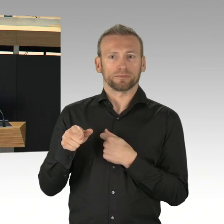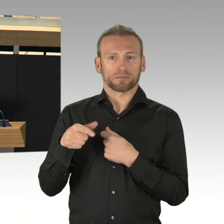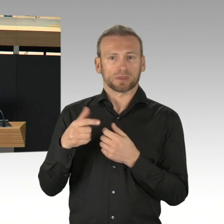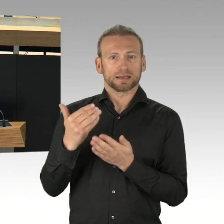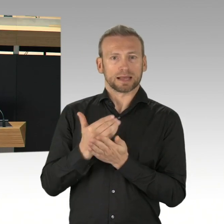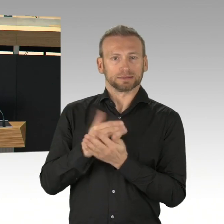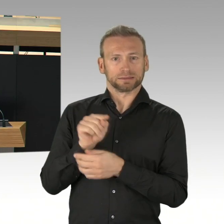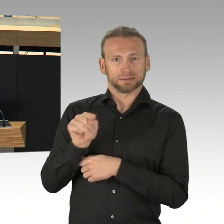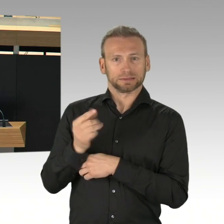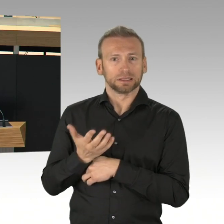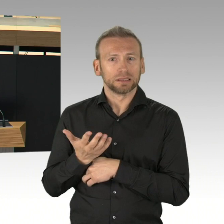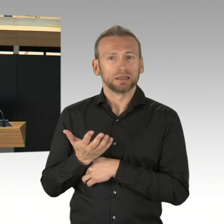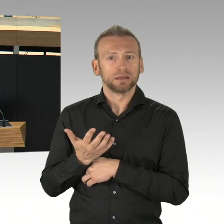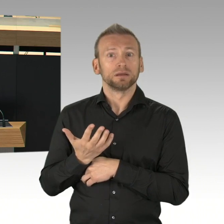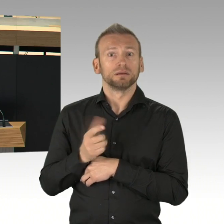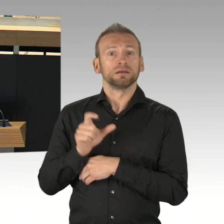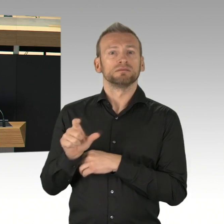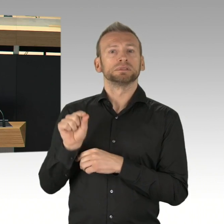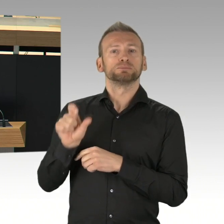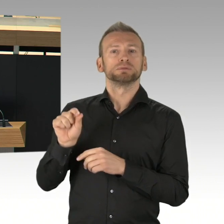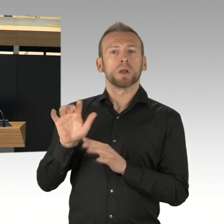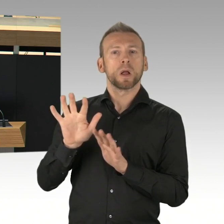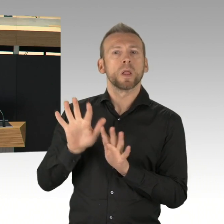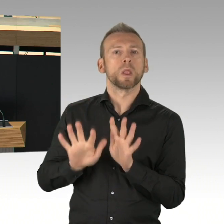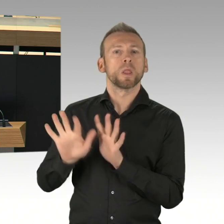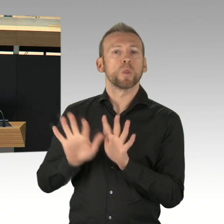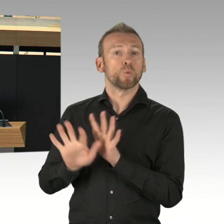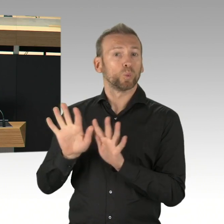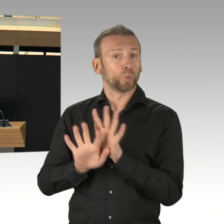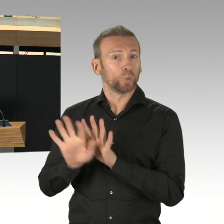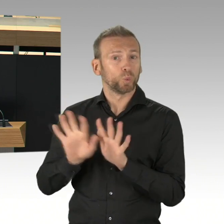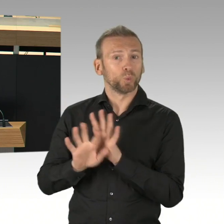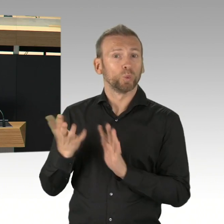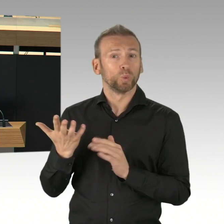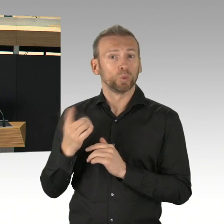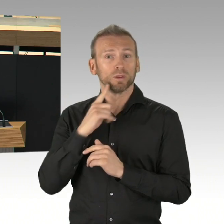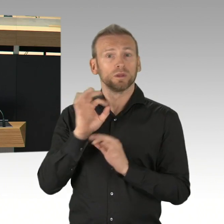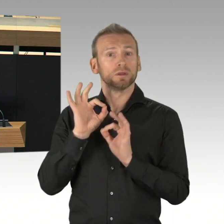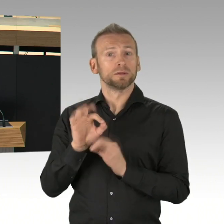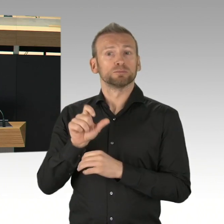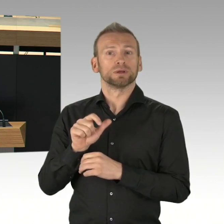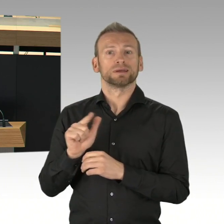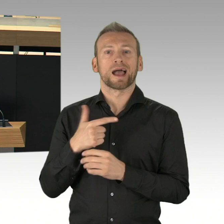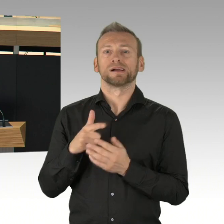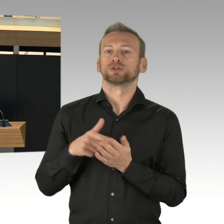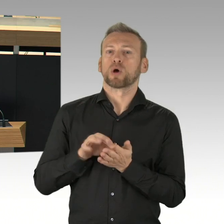So, dann haben Sie von Sozialwohnungen gesprochen. Also erst mal hab ich nie behauptet, dass die irgendwie in privater Hand wären oder in nicht-privater Hand oder sonst was.